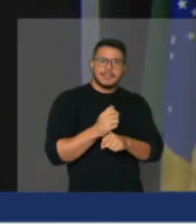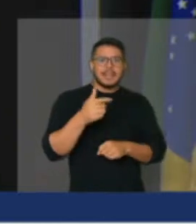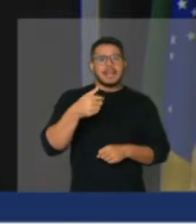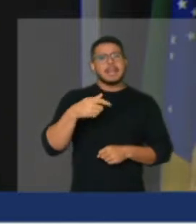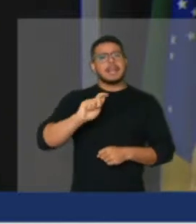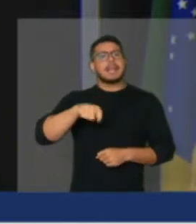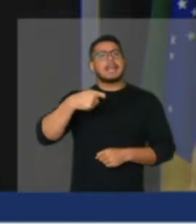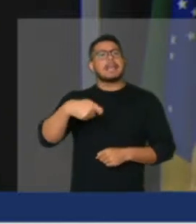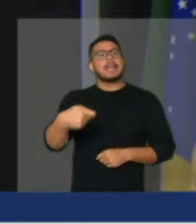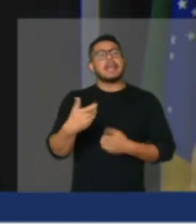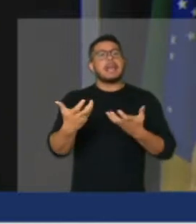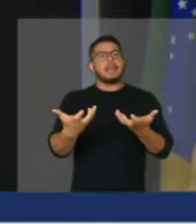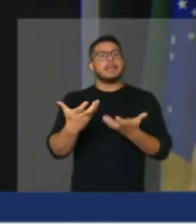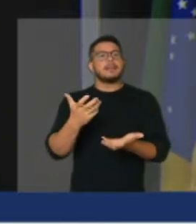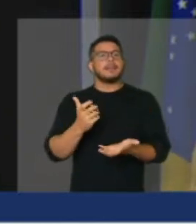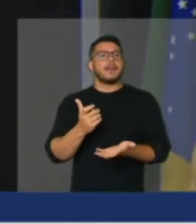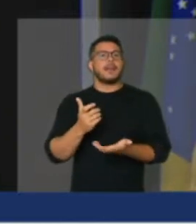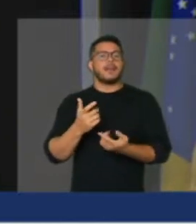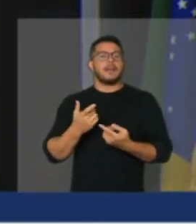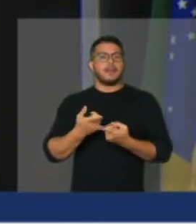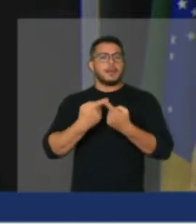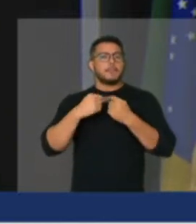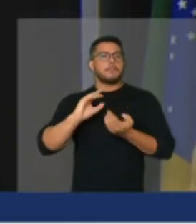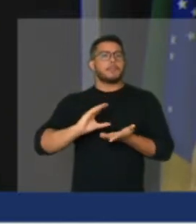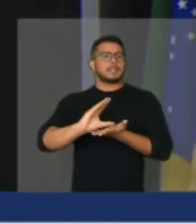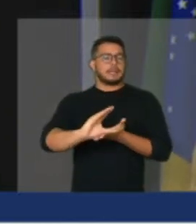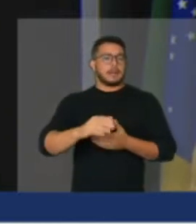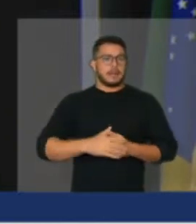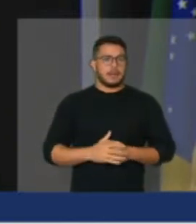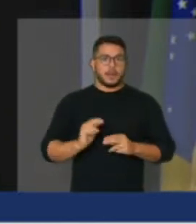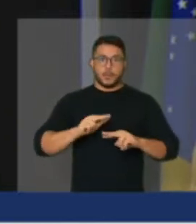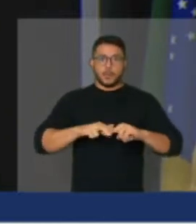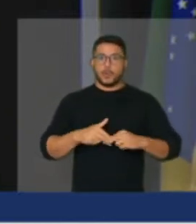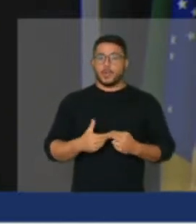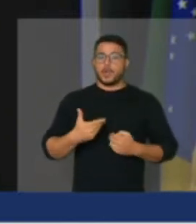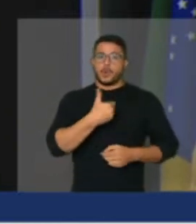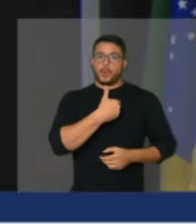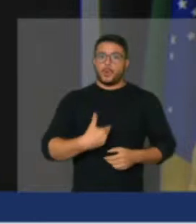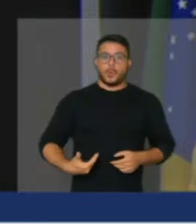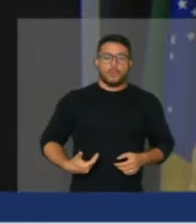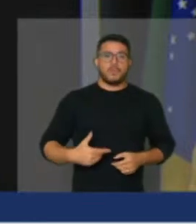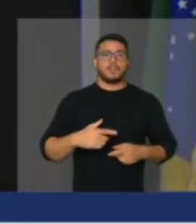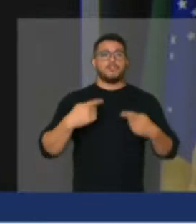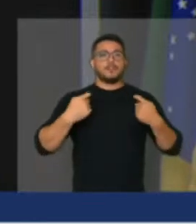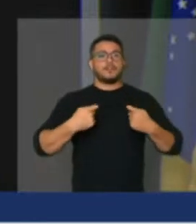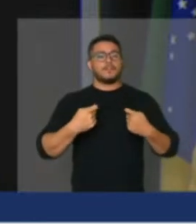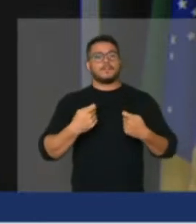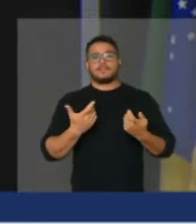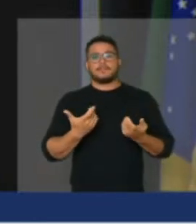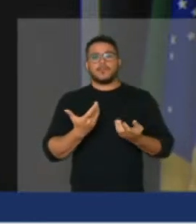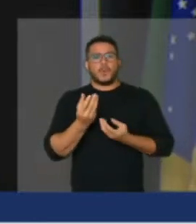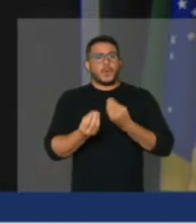OBRIGADO A ENTRAR NA JUSTIÇA PARA SER PAGO QUANDO VOCÊ DEPOIS DE ANOS CONSEGUIR O DIREITO DE COBRAR NA JUSTIÇA, VOCÊ VAI TER PARCELAMENTO DE